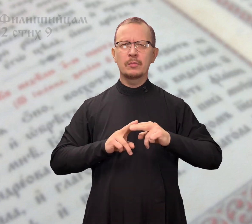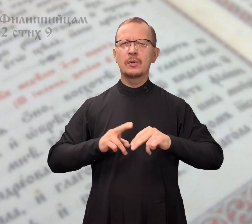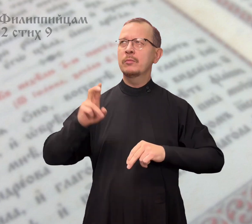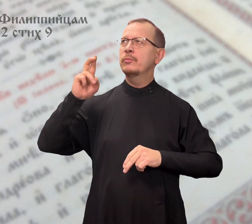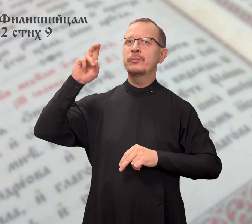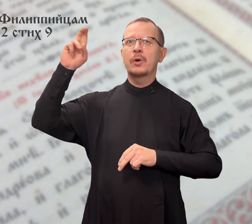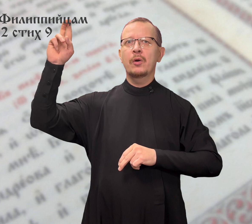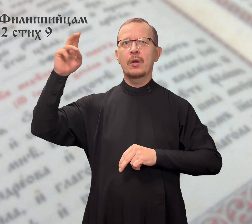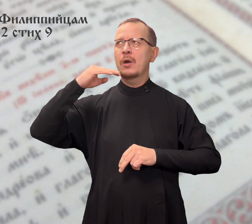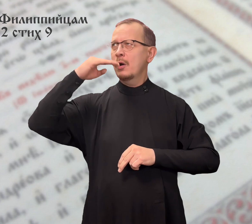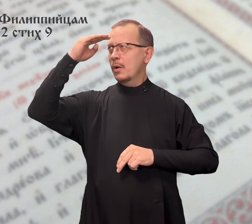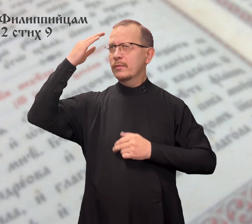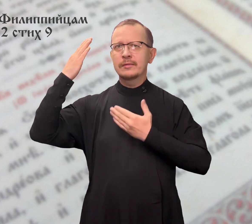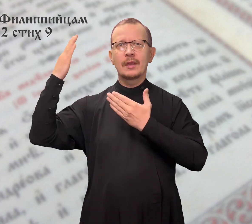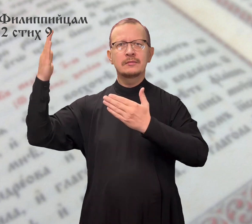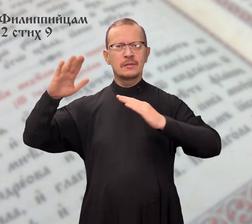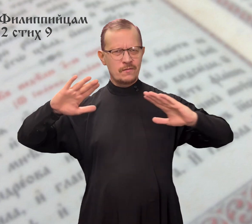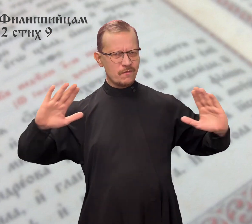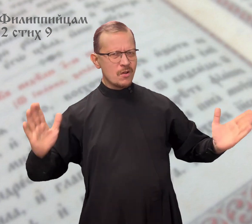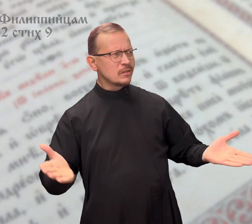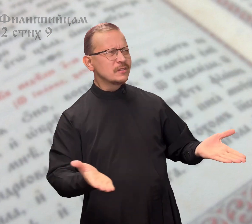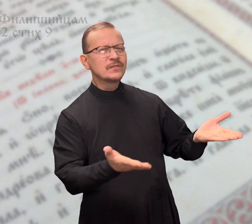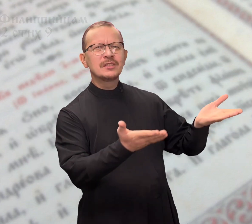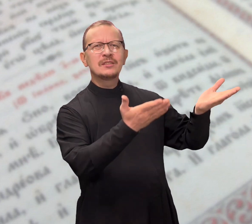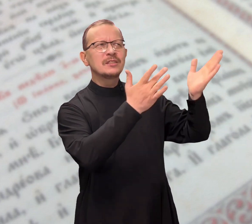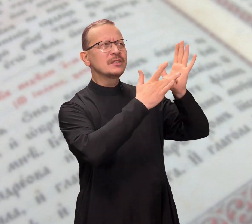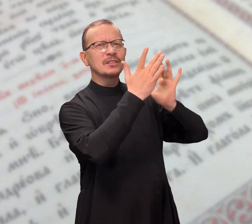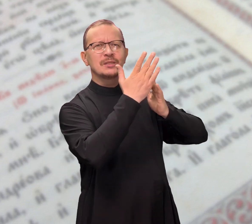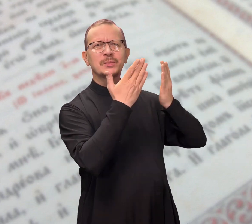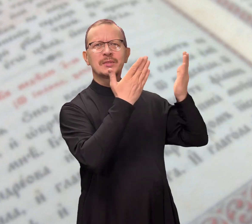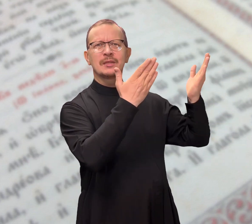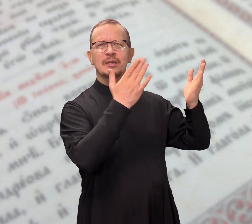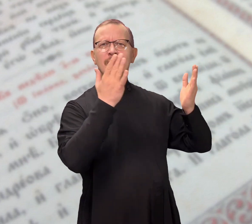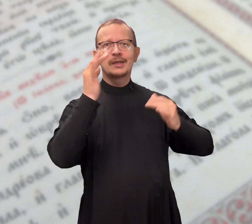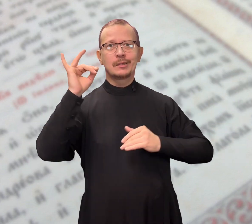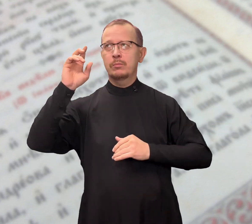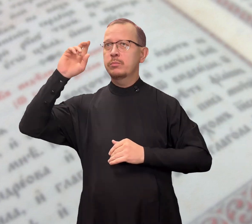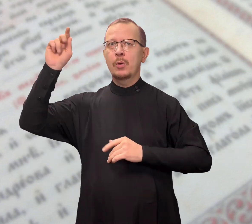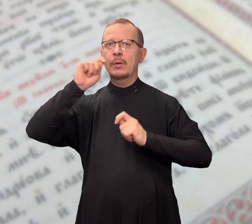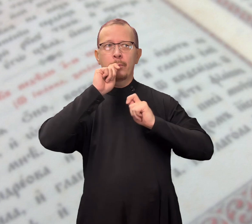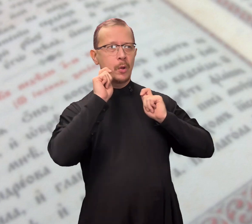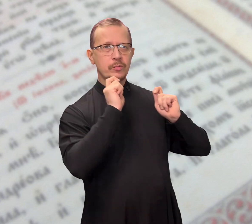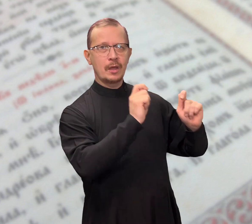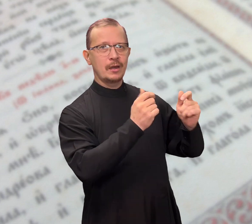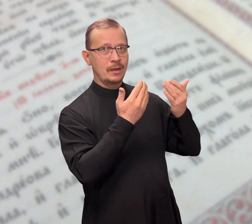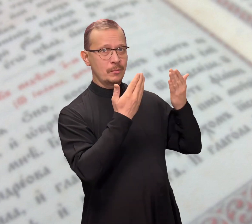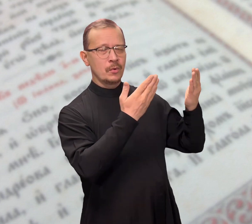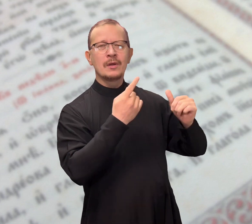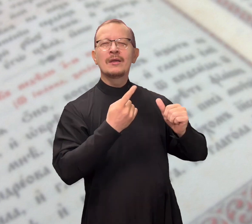Поэтому Бог Отец и возвысил Его и подарил Ему имя,